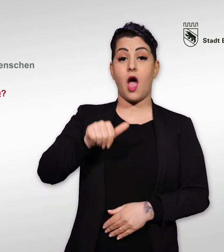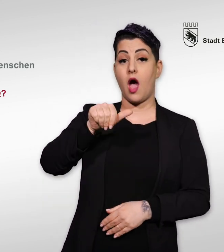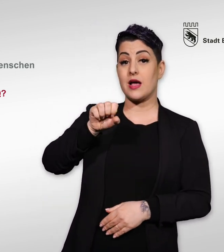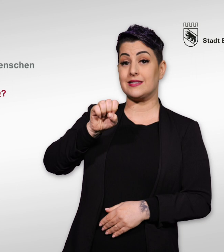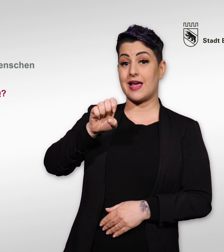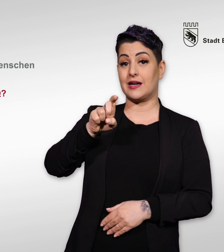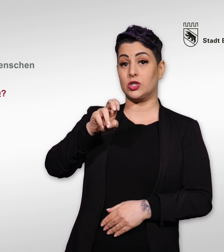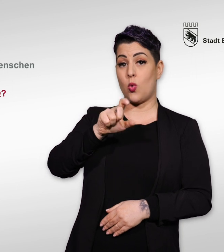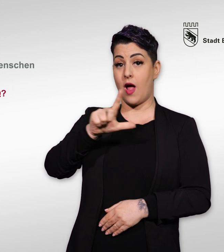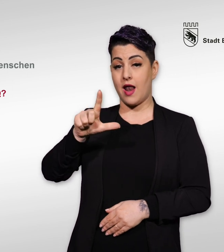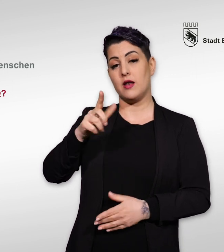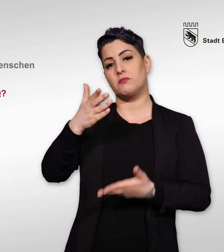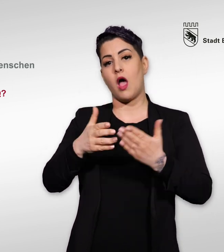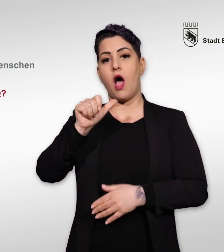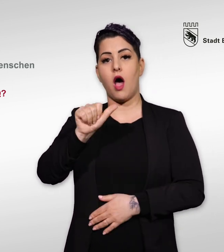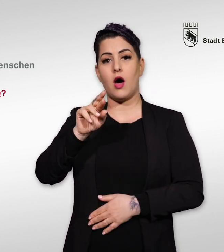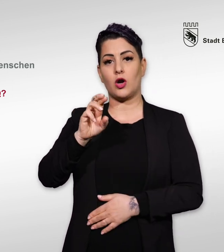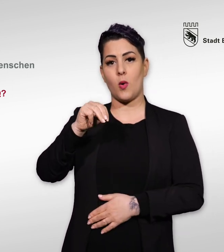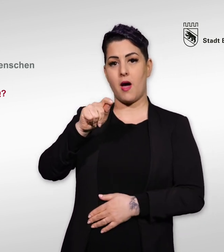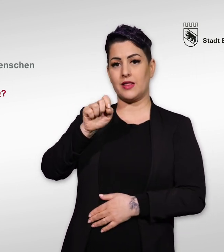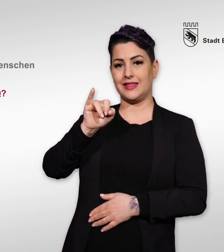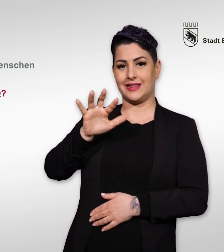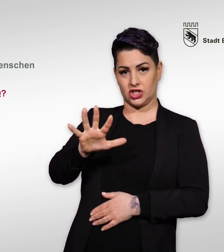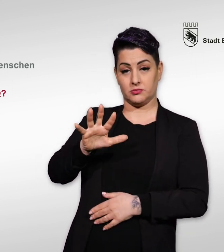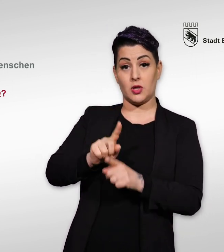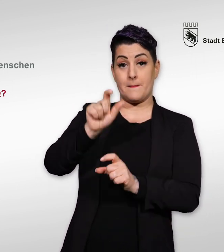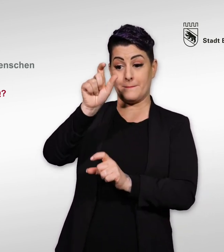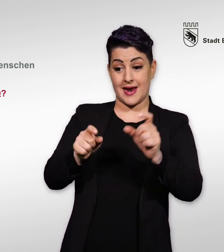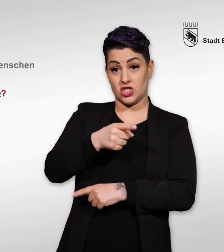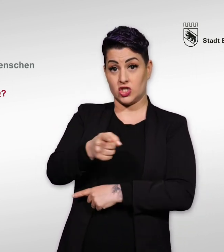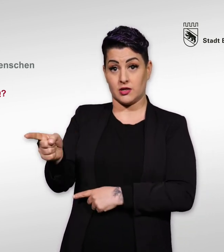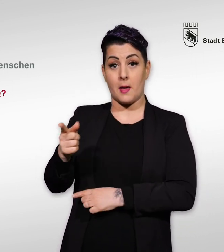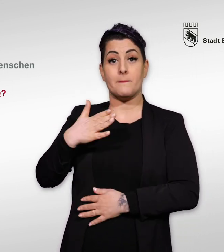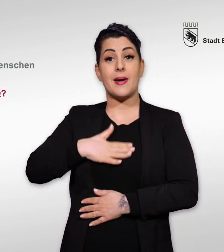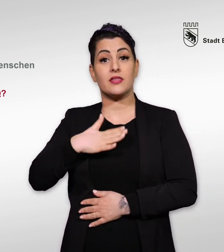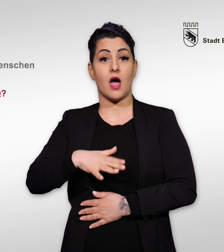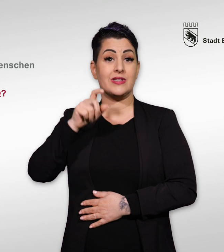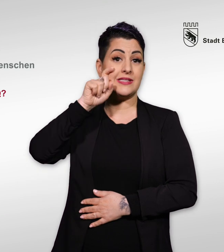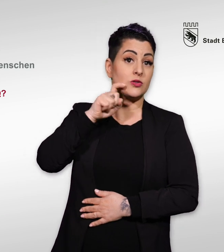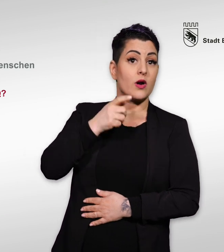Asexuelle / aromantische Menschen haben kein Bedürfnis nach Sexualität